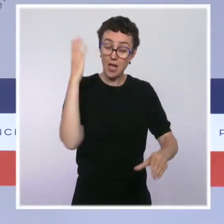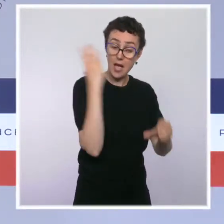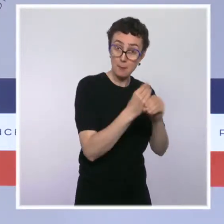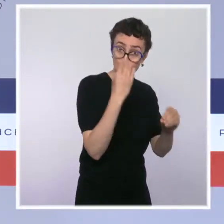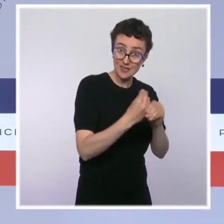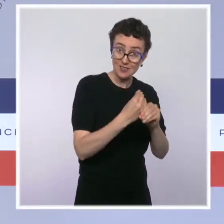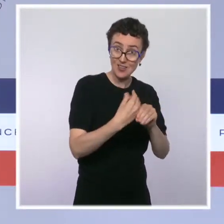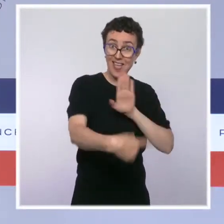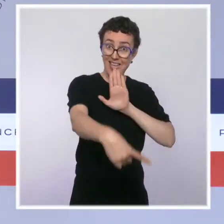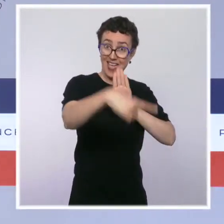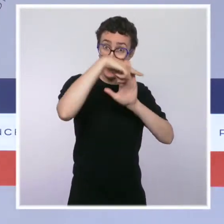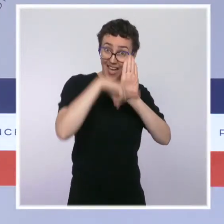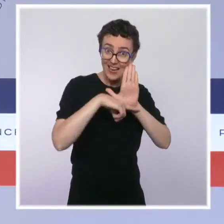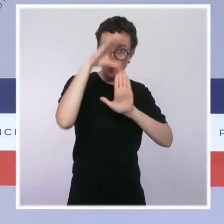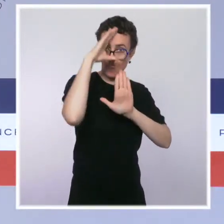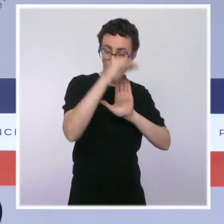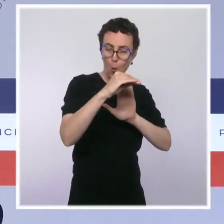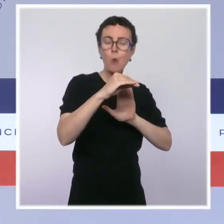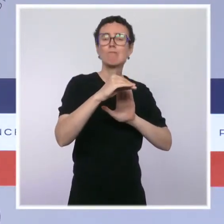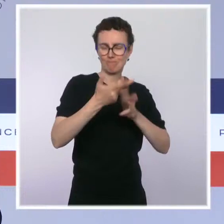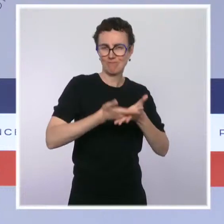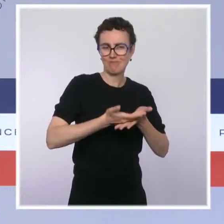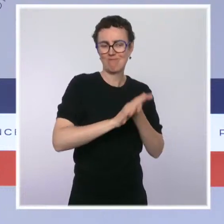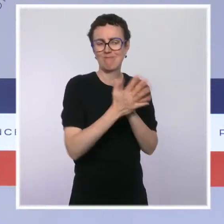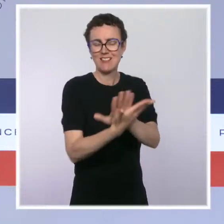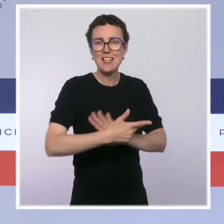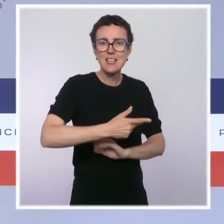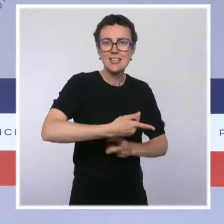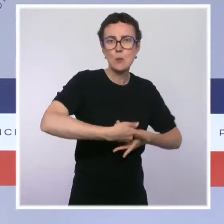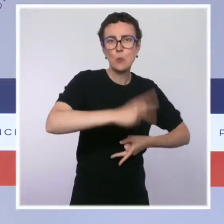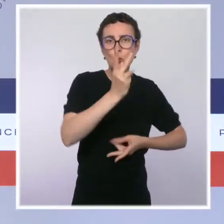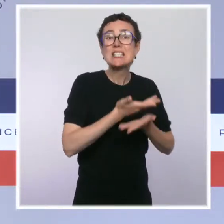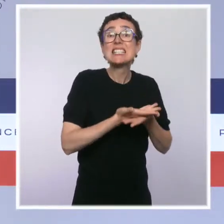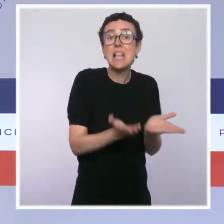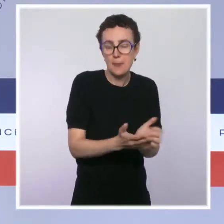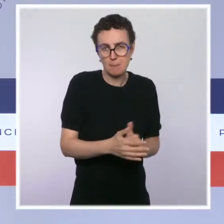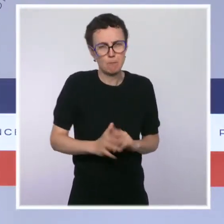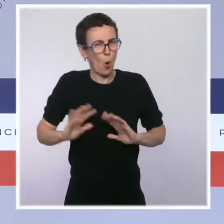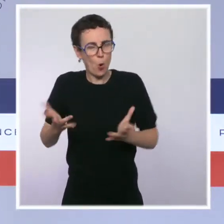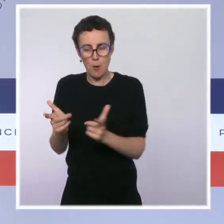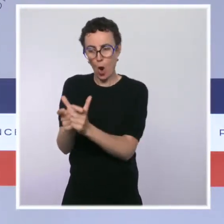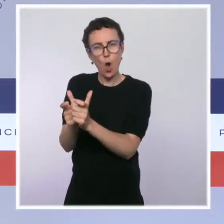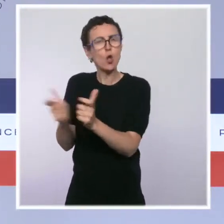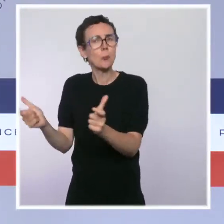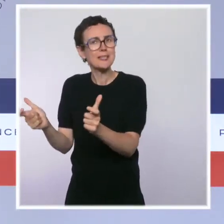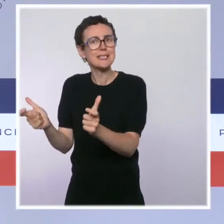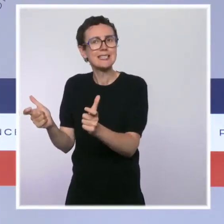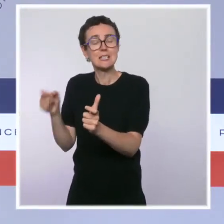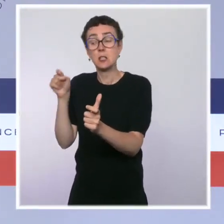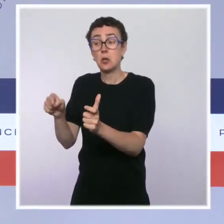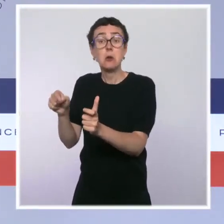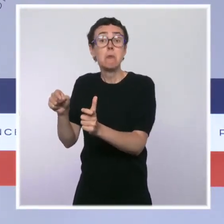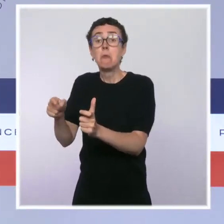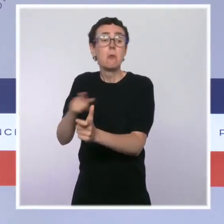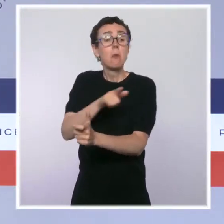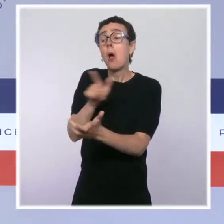Elle facilite le recouvrement des contributions employeurs avec la mise en place d'un collecteur unique, l'Urssaf pour la plus grande partie d'entre elles,